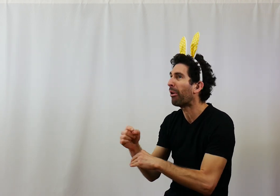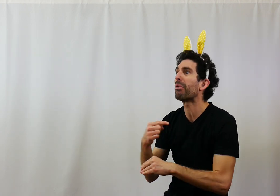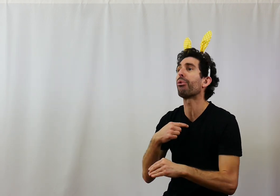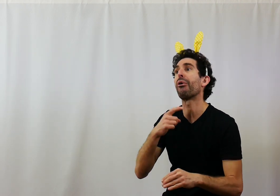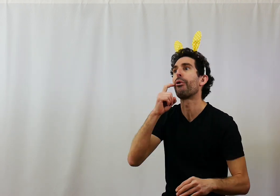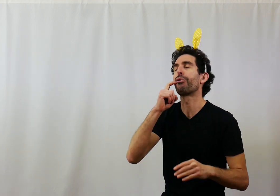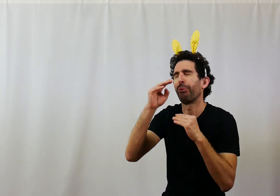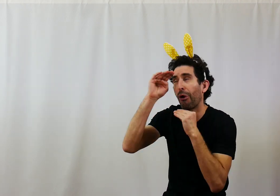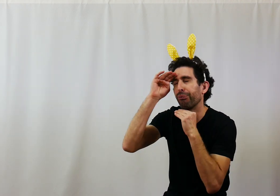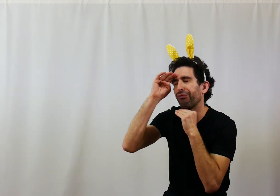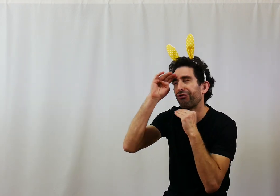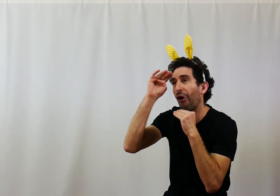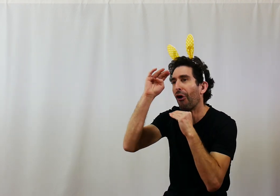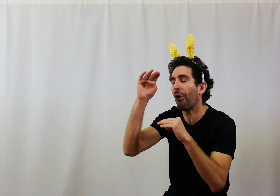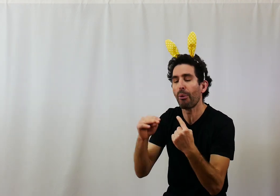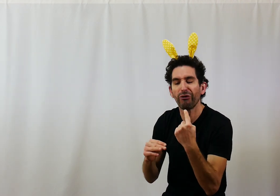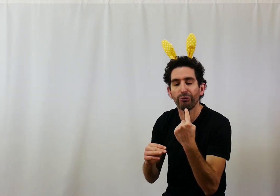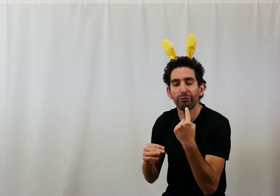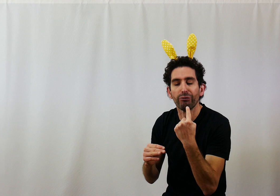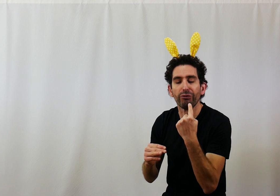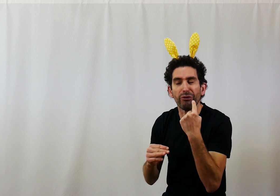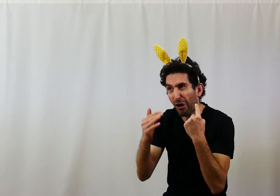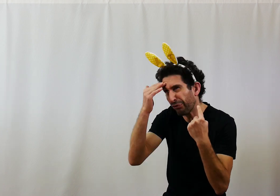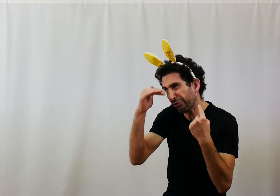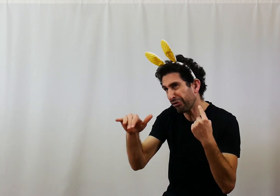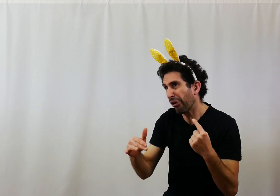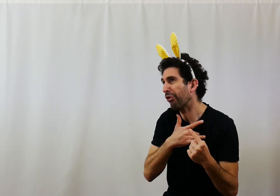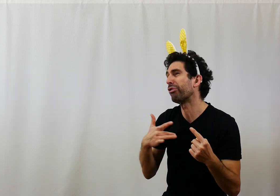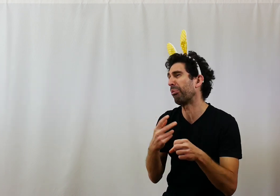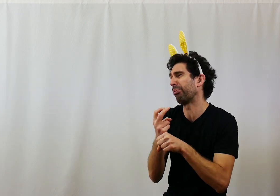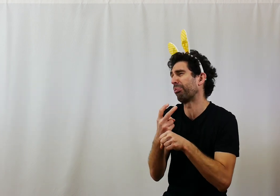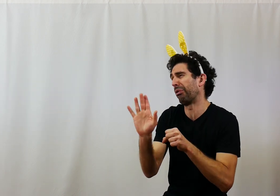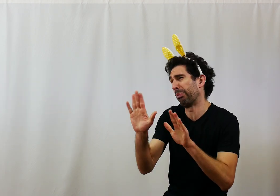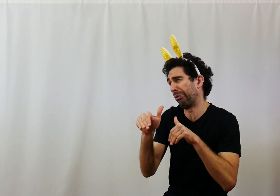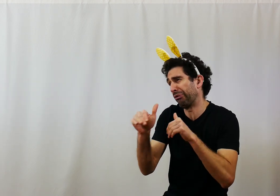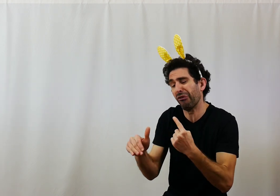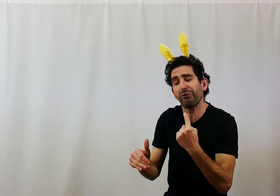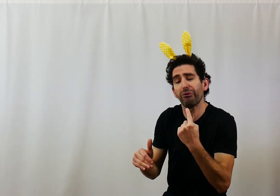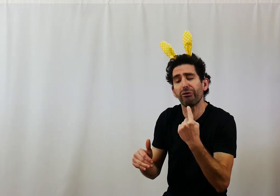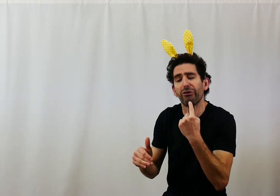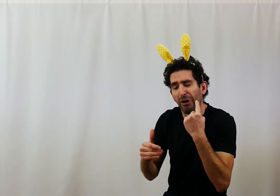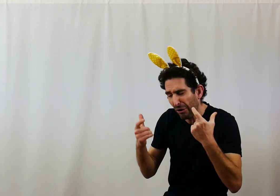Et moi, j'adooore le sucre. Même si je sais que c'est mauvais pour la santé, je continue d'en manger.